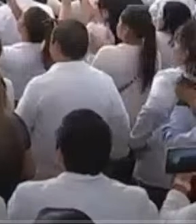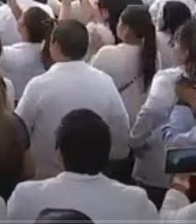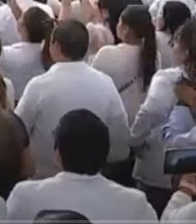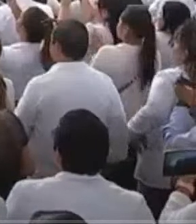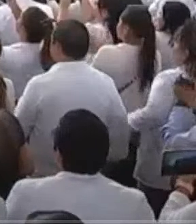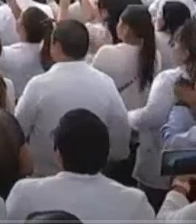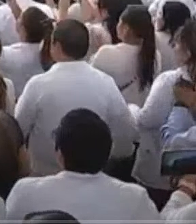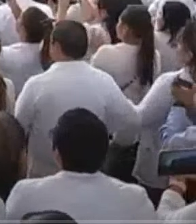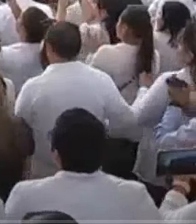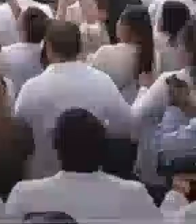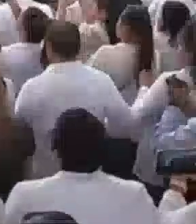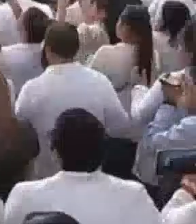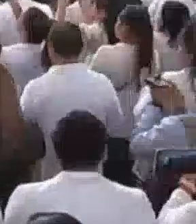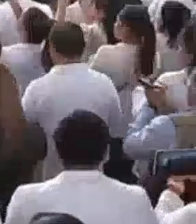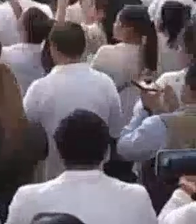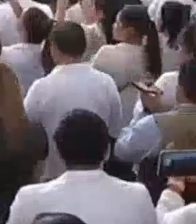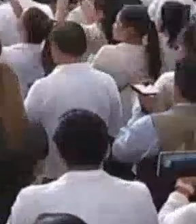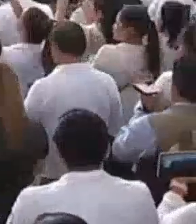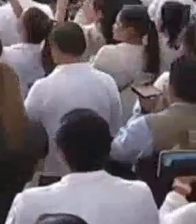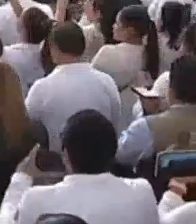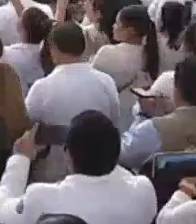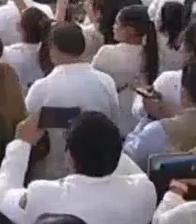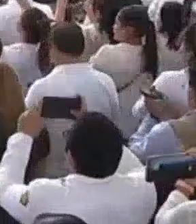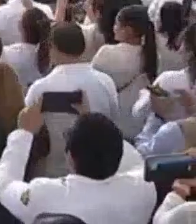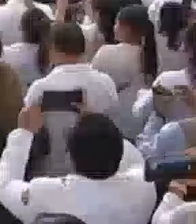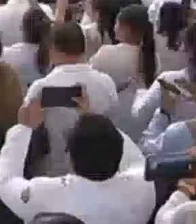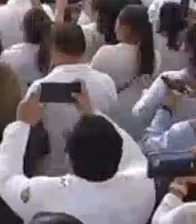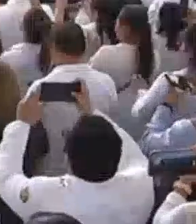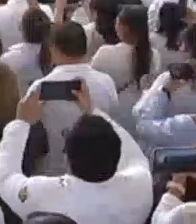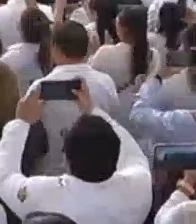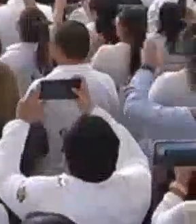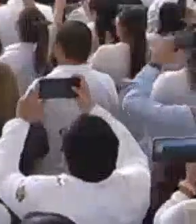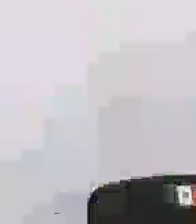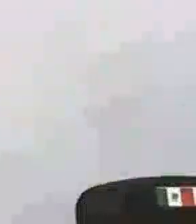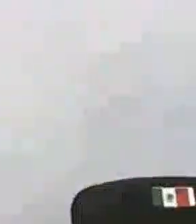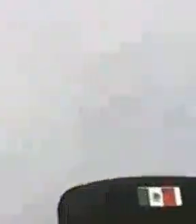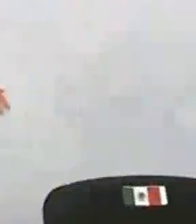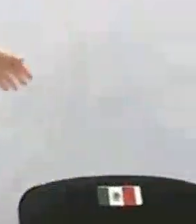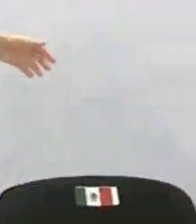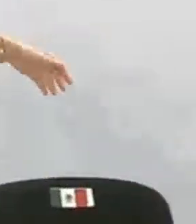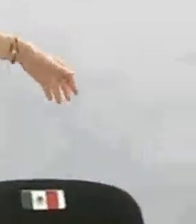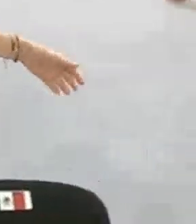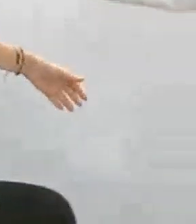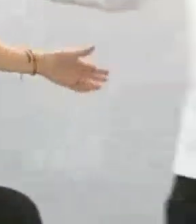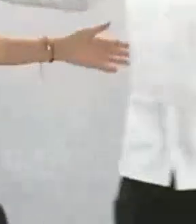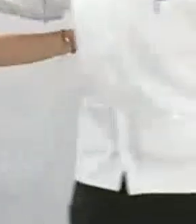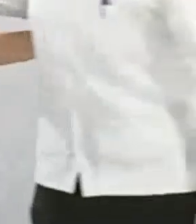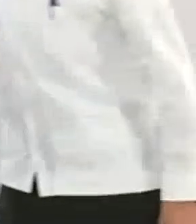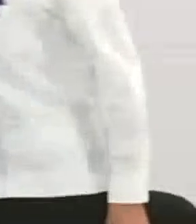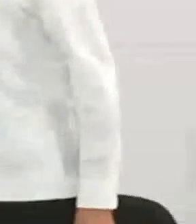del Hospital IMS Bienestar de alta especialidad, Dr. Juan Graham Casasús, la presidenta